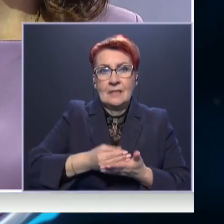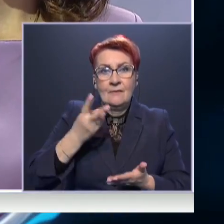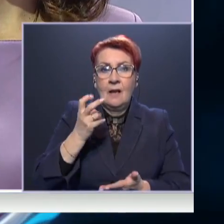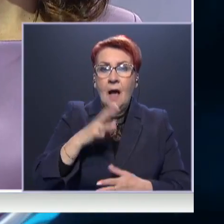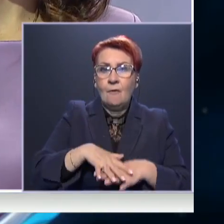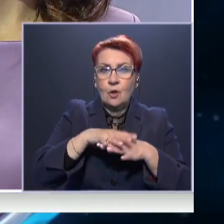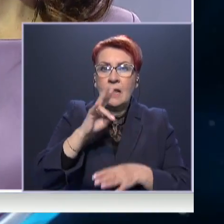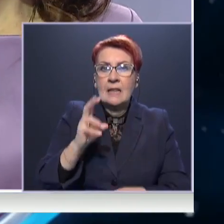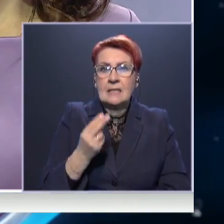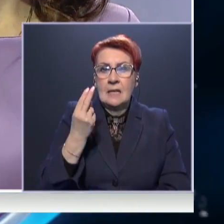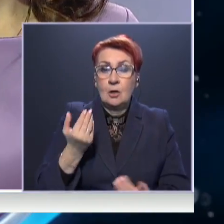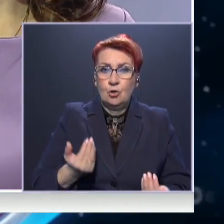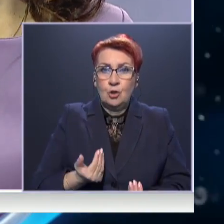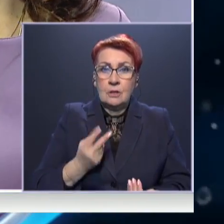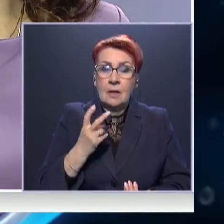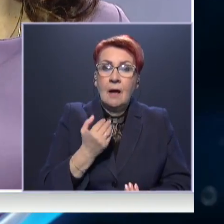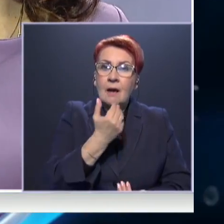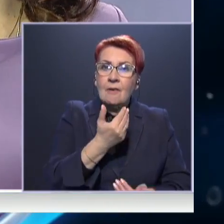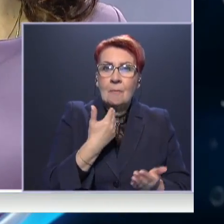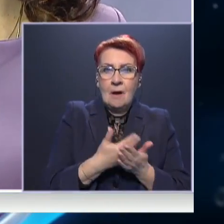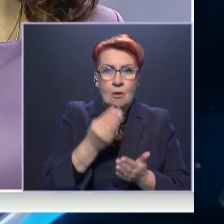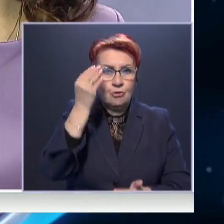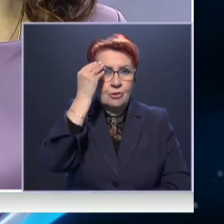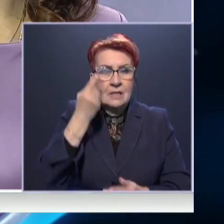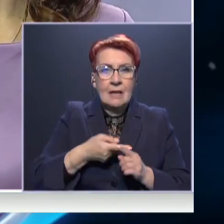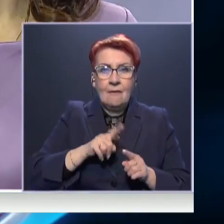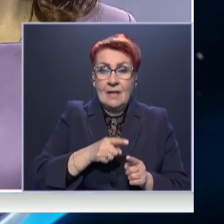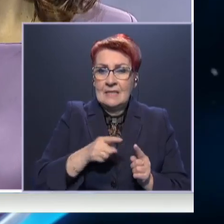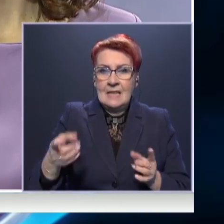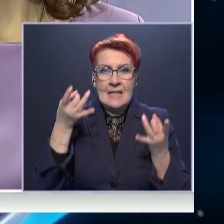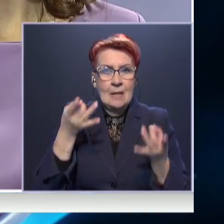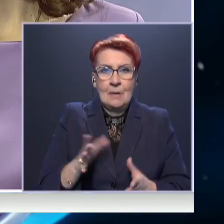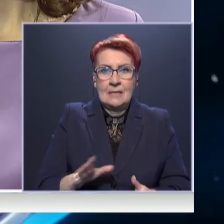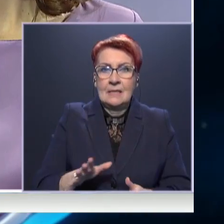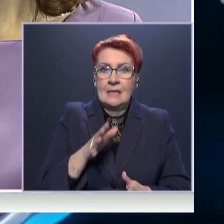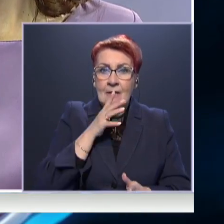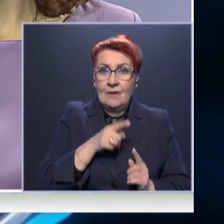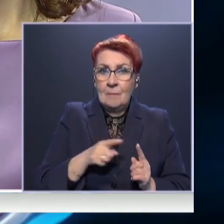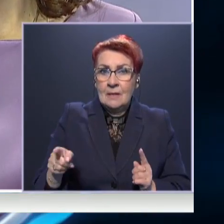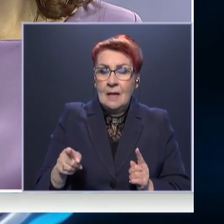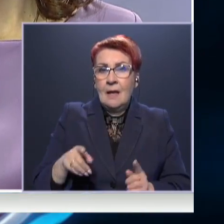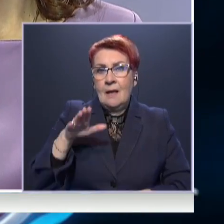национальной жизни а Как вам кажется в эти Непростые времена весомые значения церкви которым бесспорно